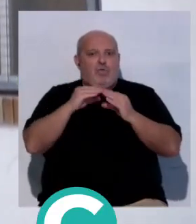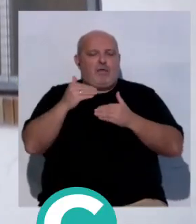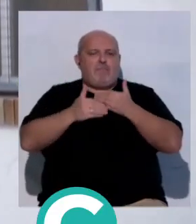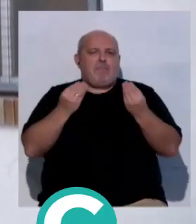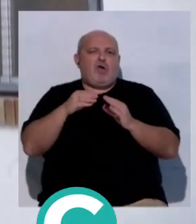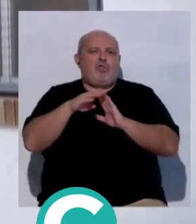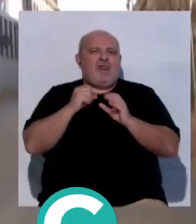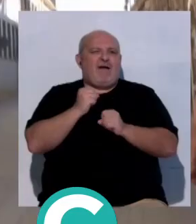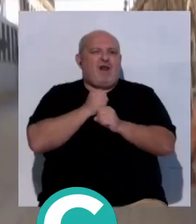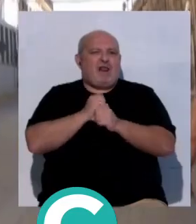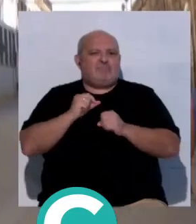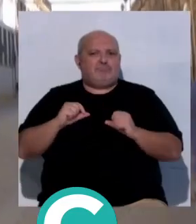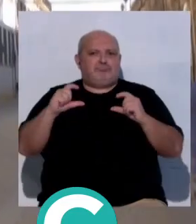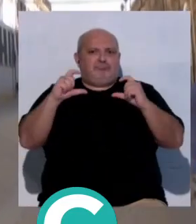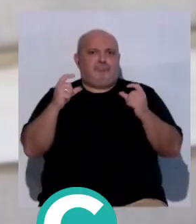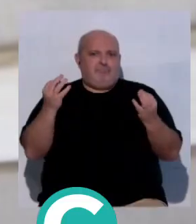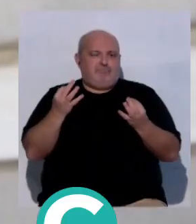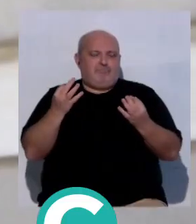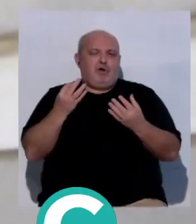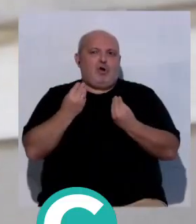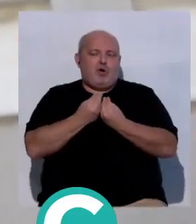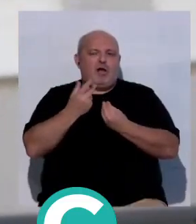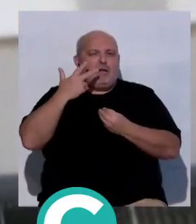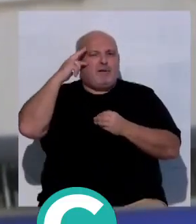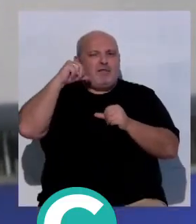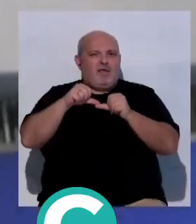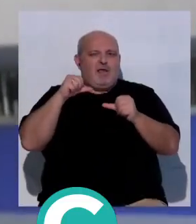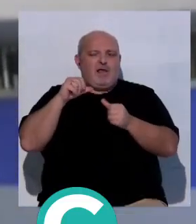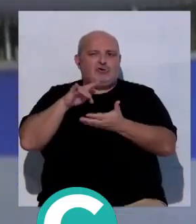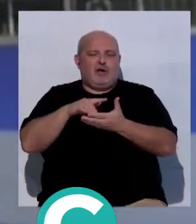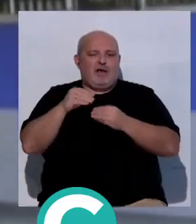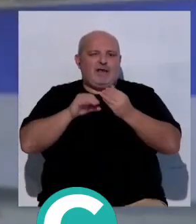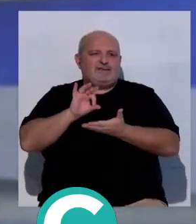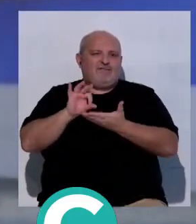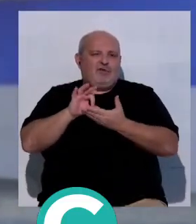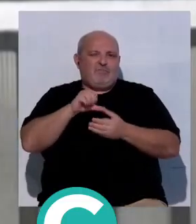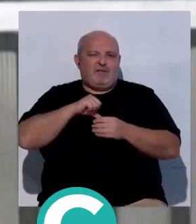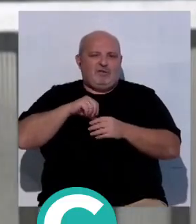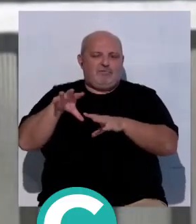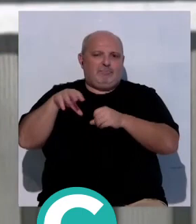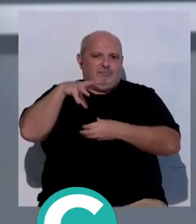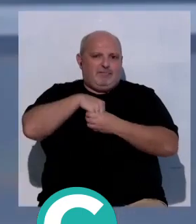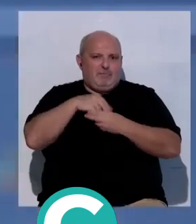laborales que tienen actualmente Y contando la experiencia realizada en el servicio privatizado